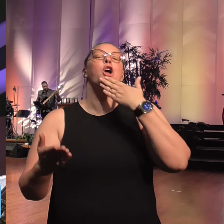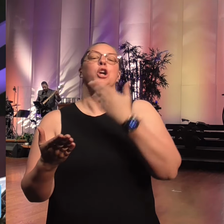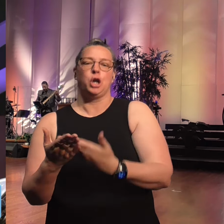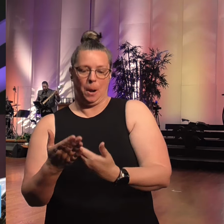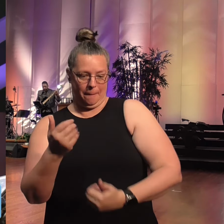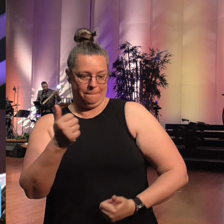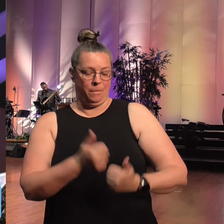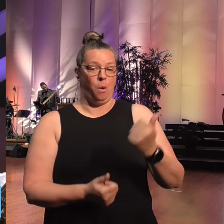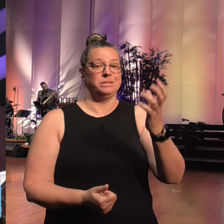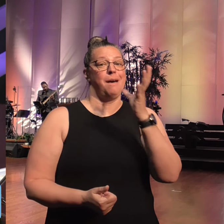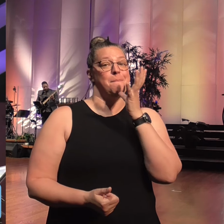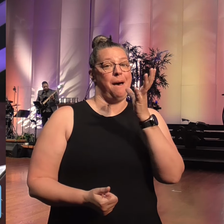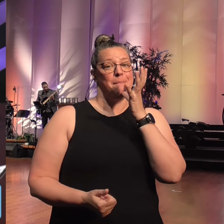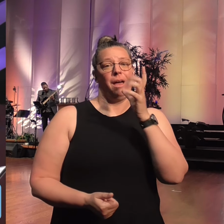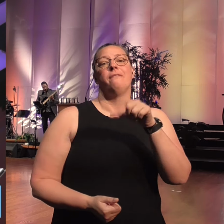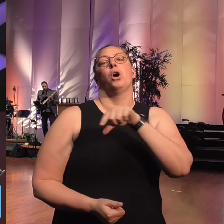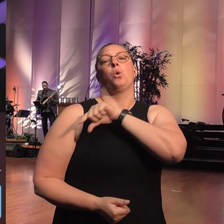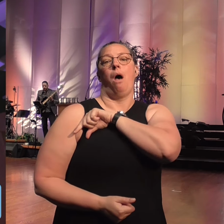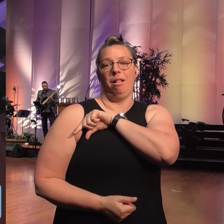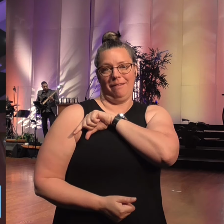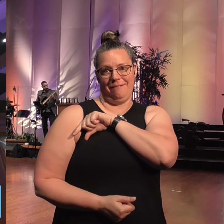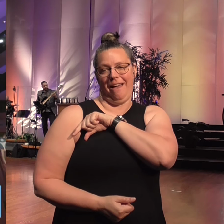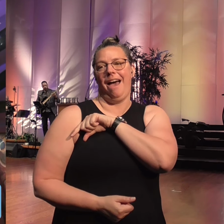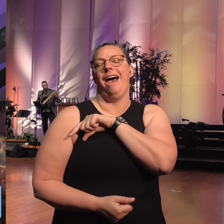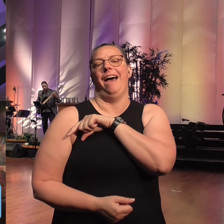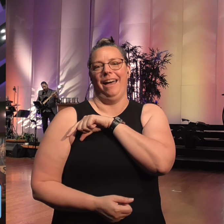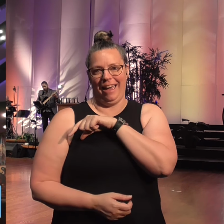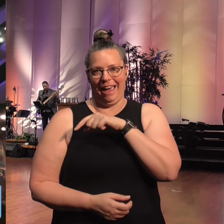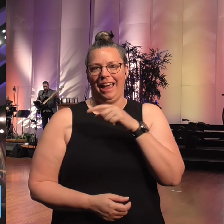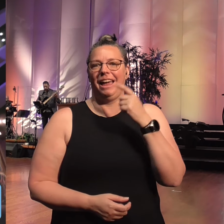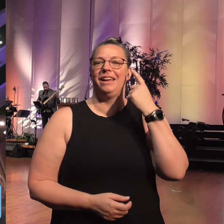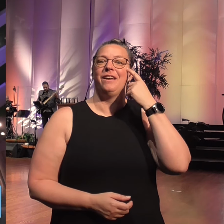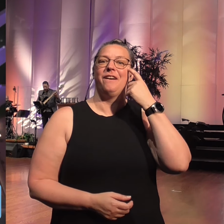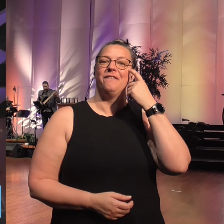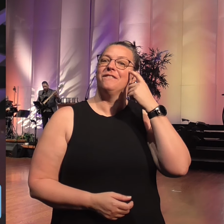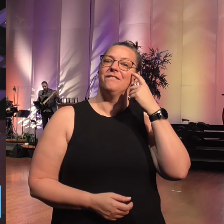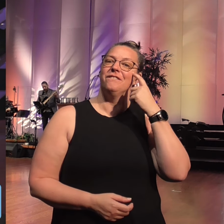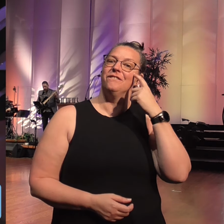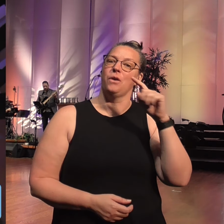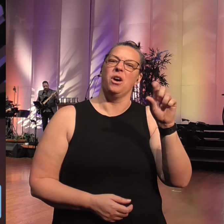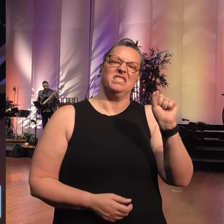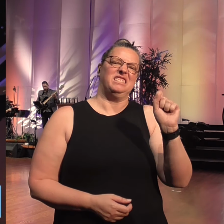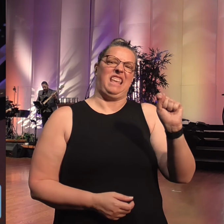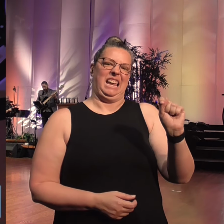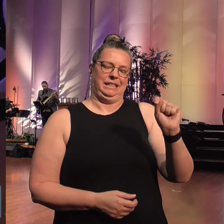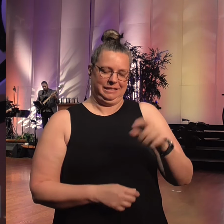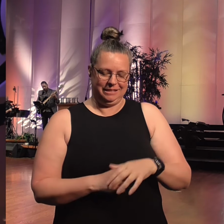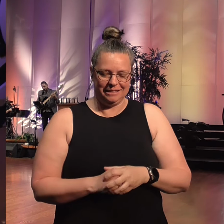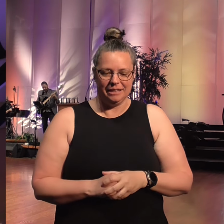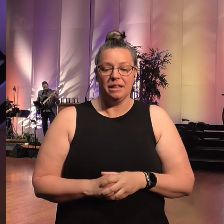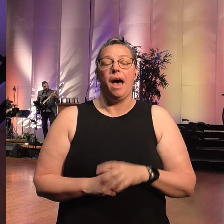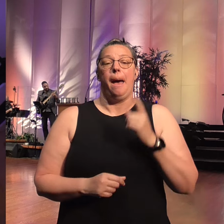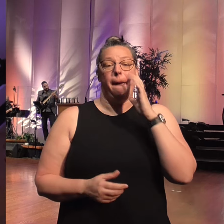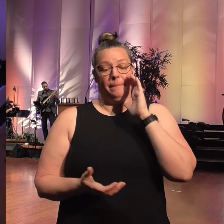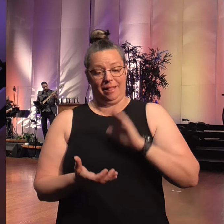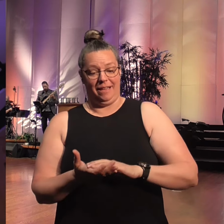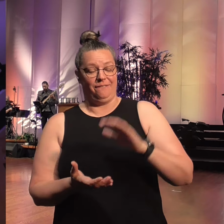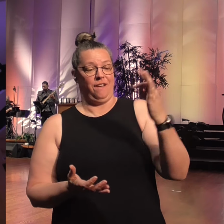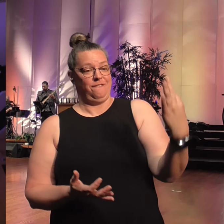de las personas deberían calificar para la santidad Creo que la mayoría de las noches de los viernes se ven mejor debajo del